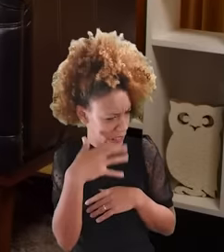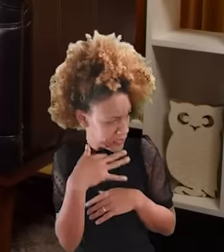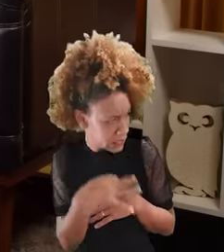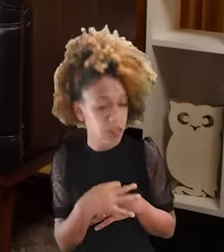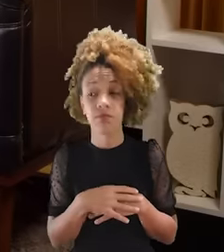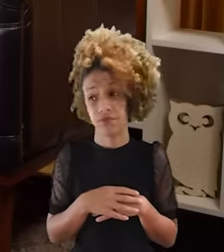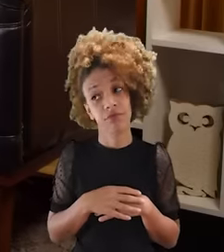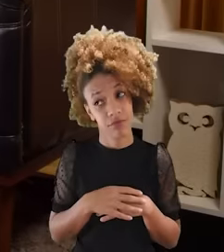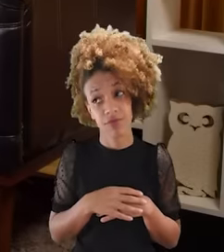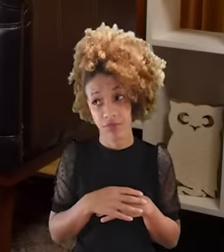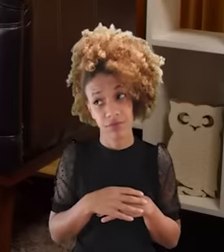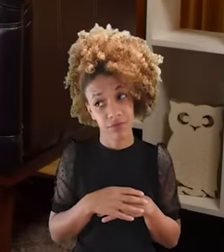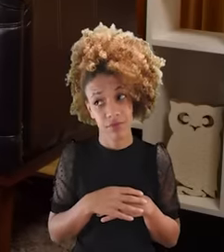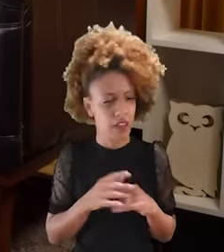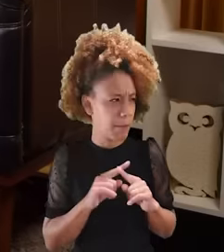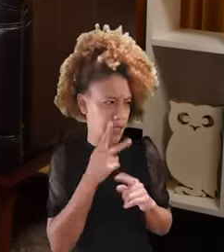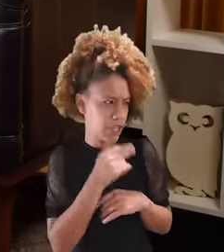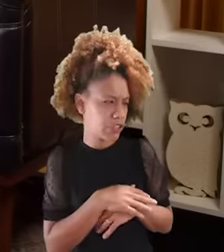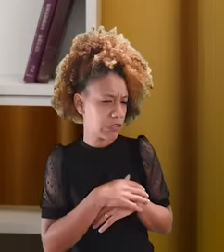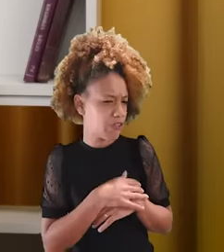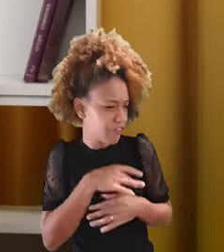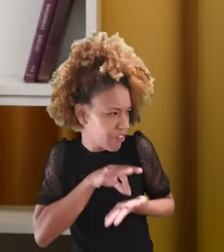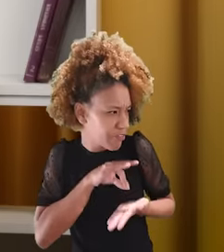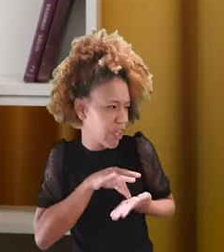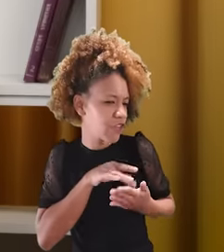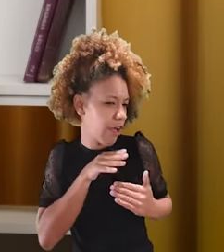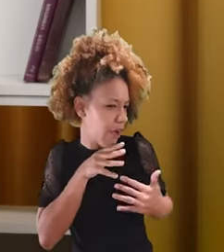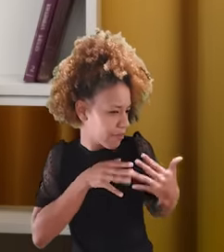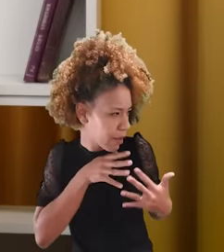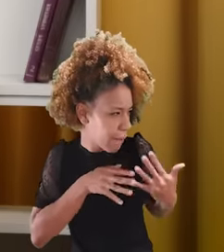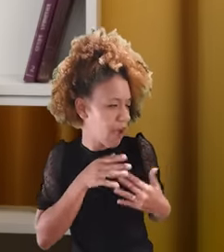sou Você acha que a sinceridade ela atrapalha uma artista ou você acha que ela melhora a vida